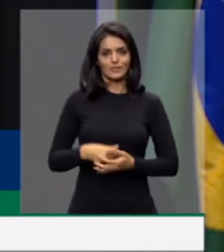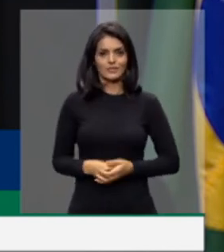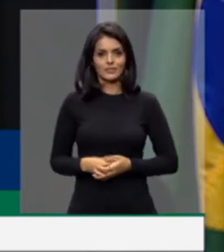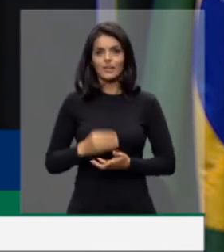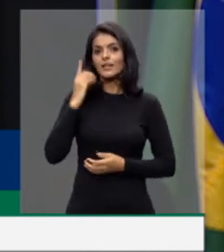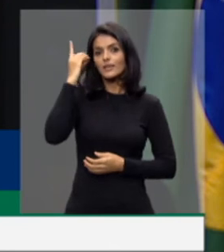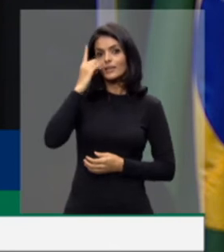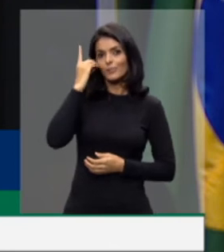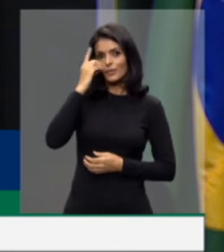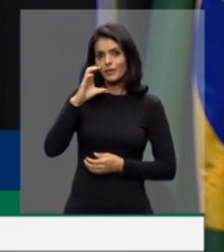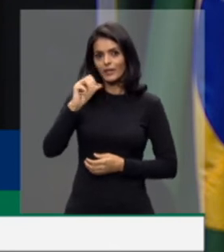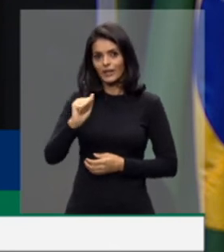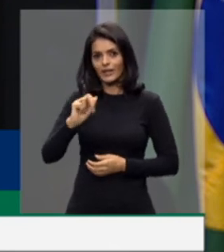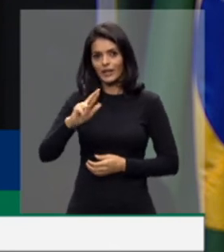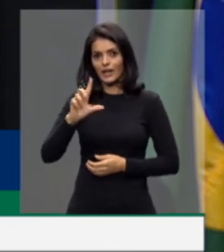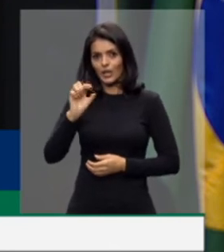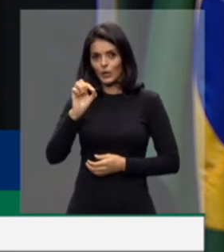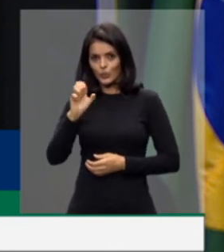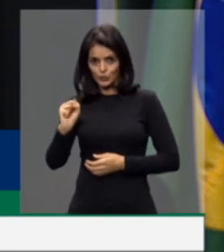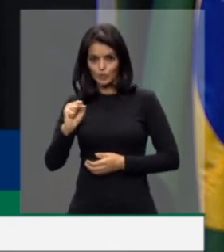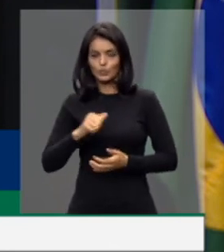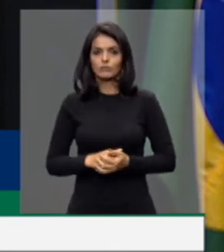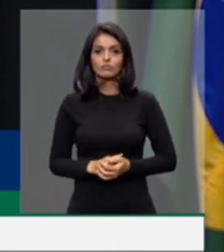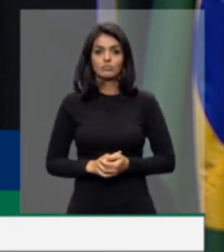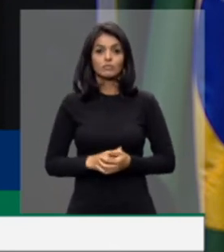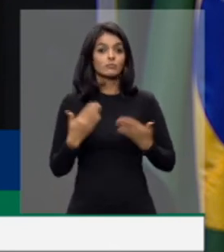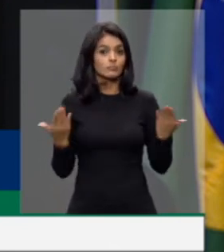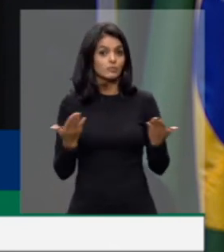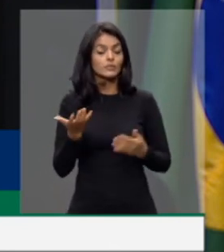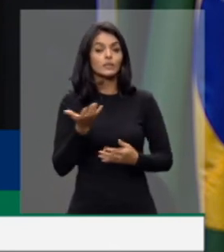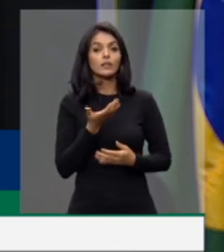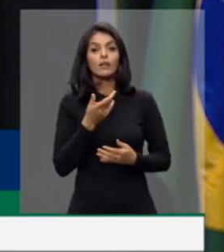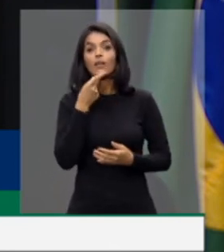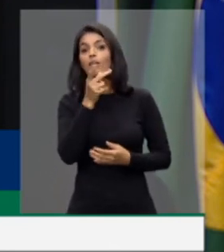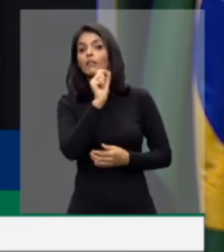SEJAM UTILIZADOS COMPULSÓ RIAMENTE, EM PRÉDIOS PÚ